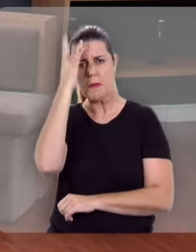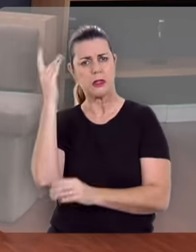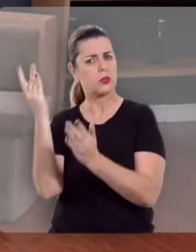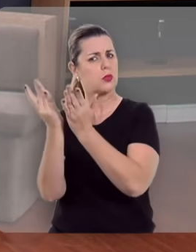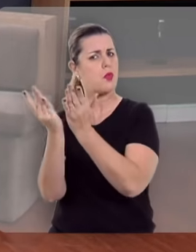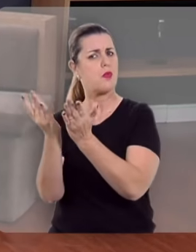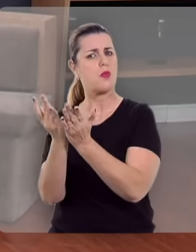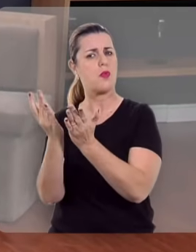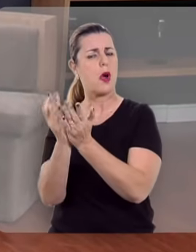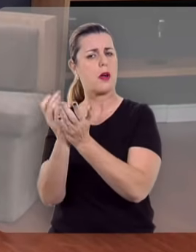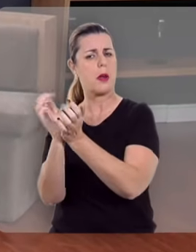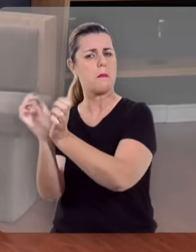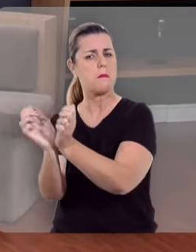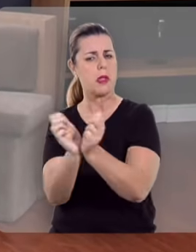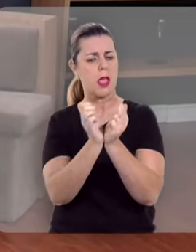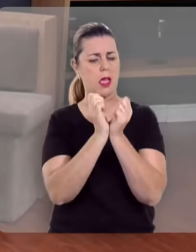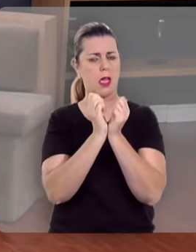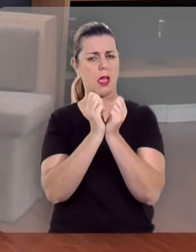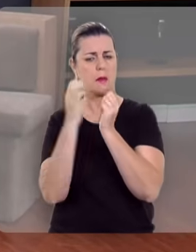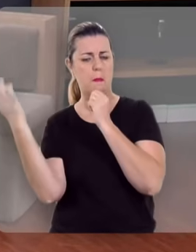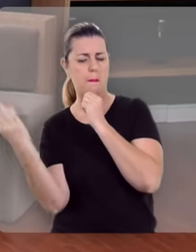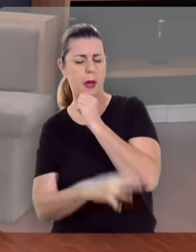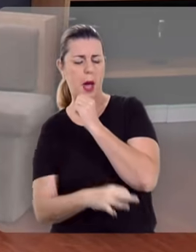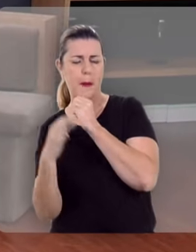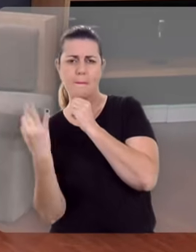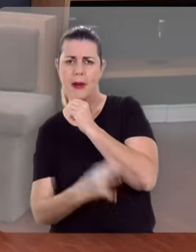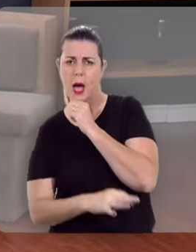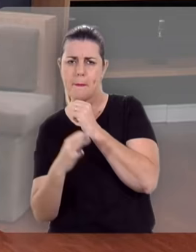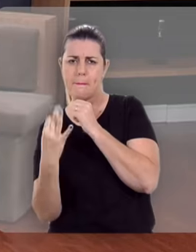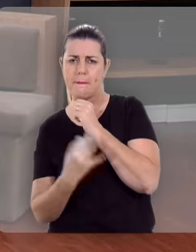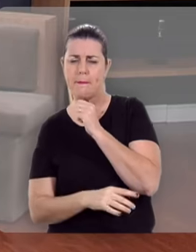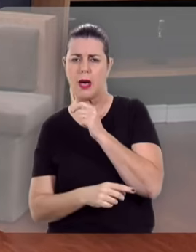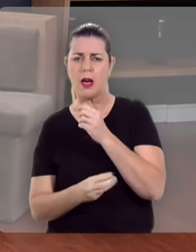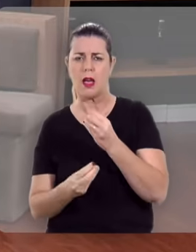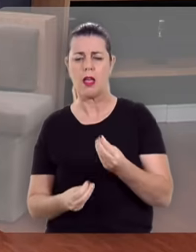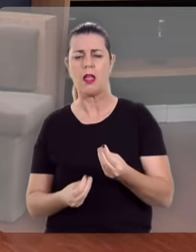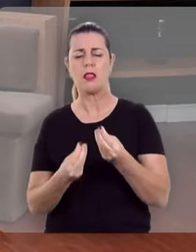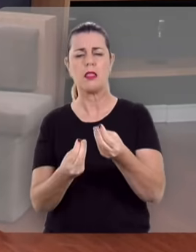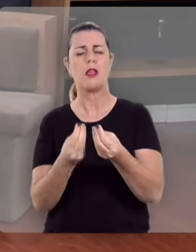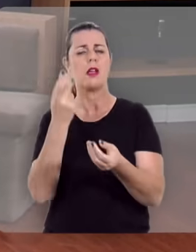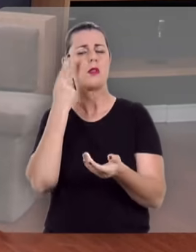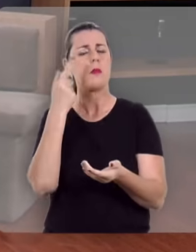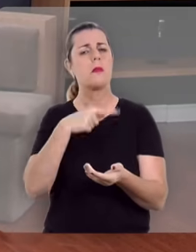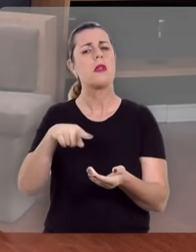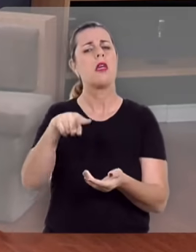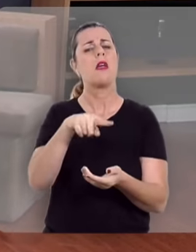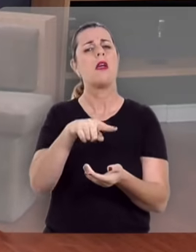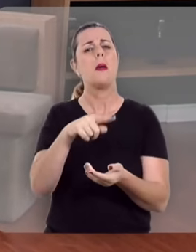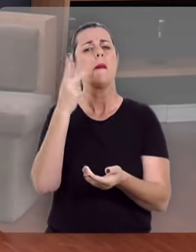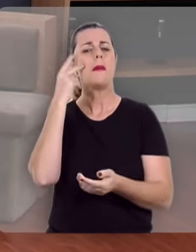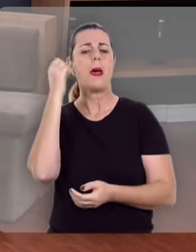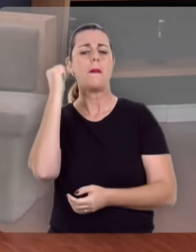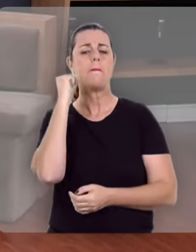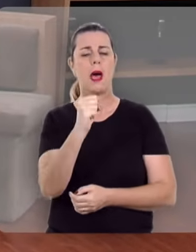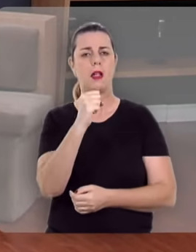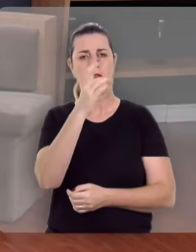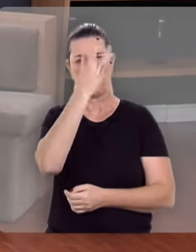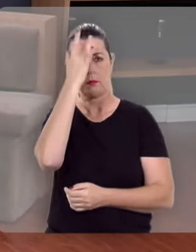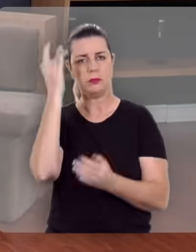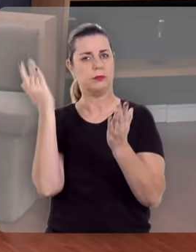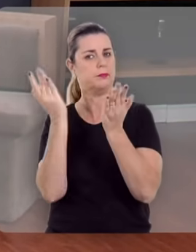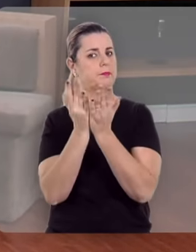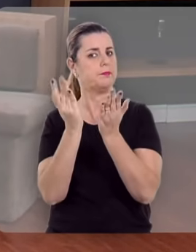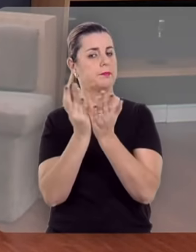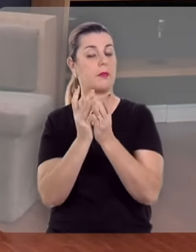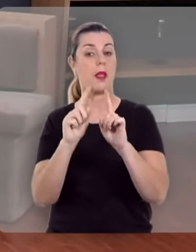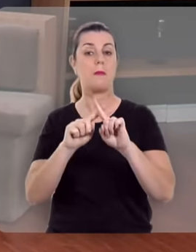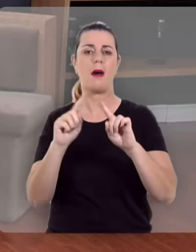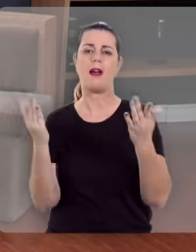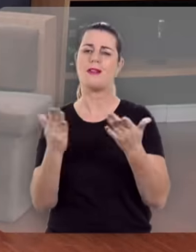prendendo os açoitando os e dando seu voto para matar os cristãos mas agora convertido a Cristo